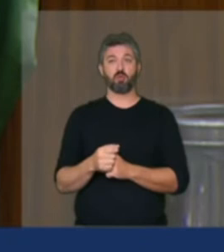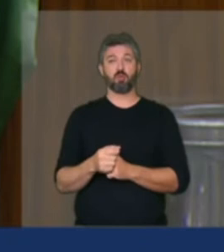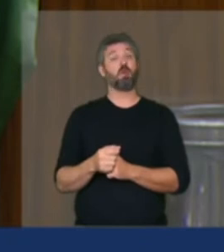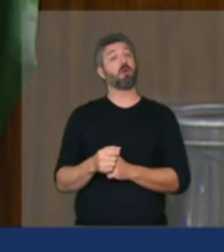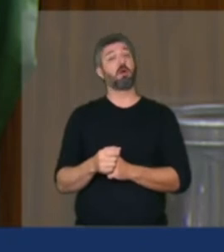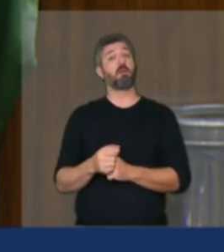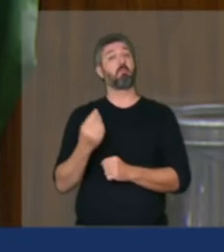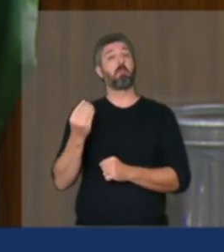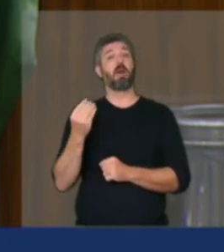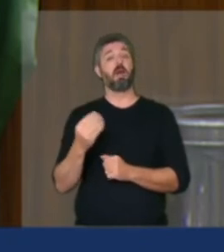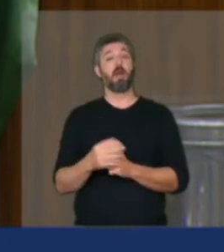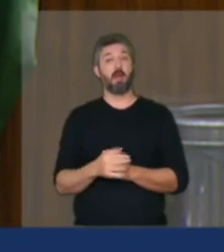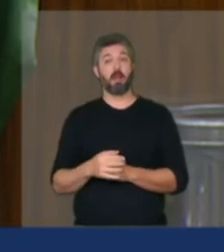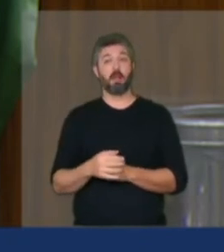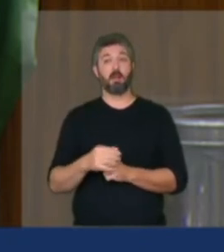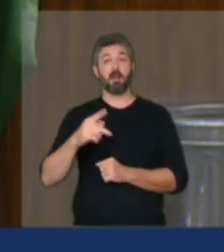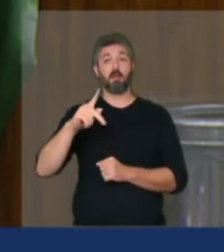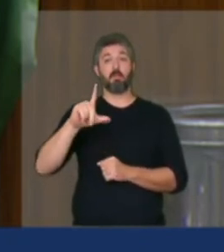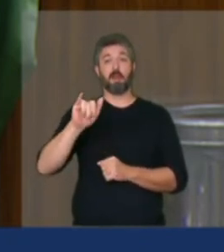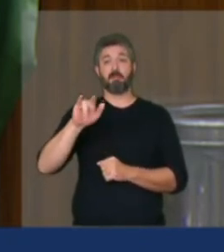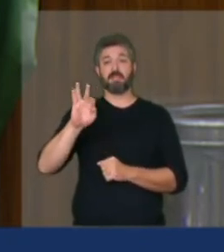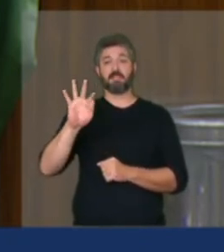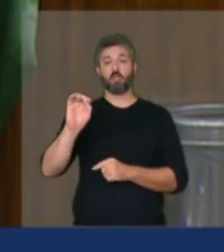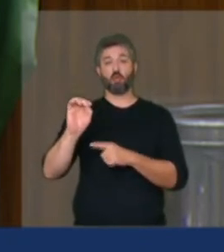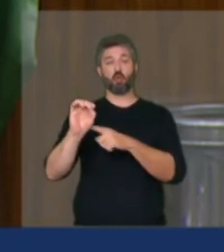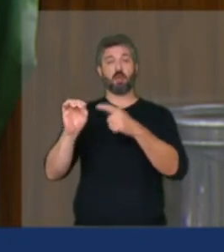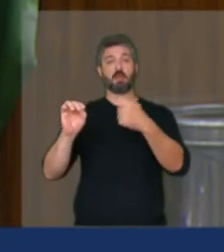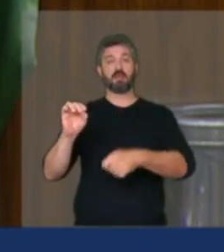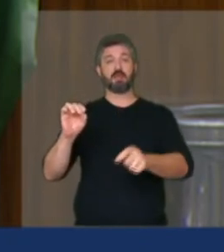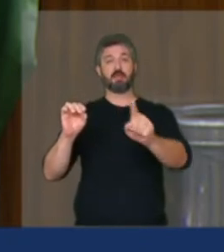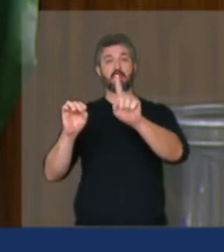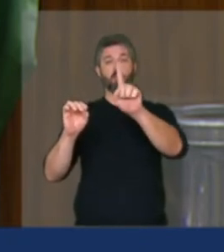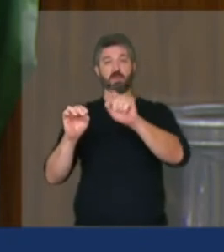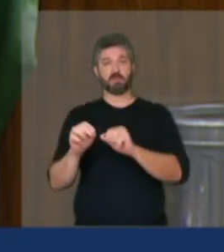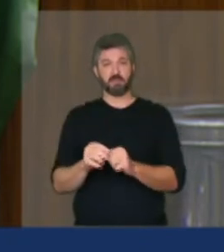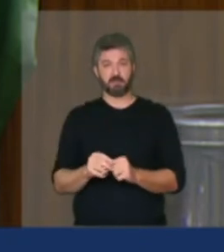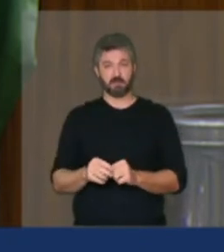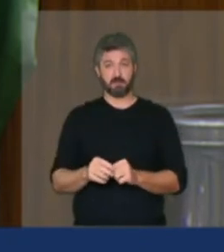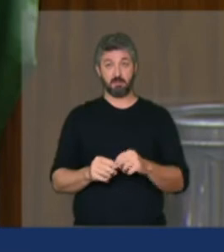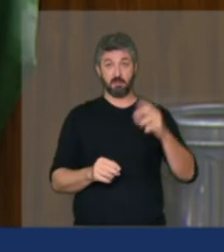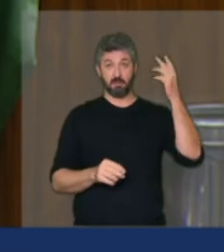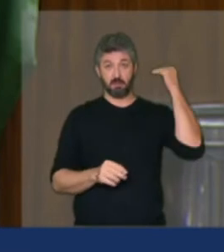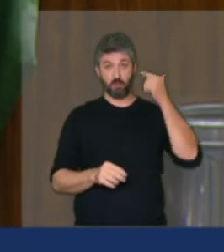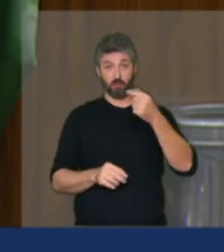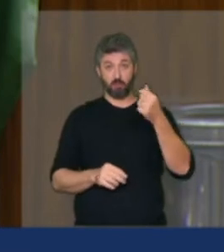GRANDE DO SUL PARA TIRAR O PLEBISCITO, OU SEJA, LÁ EM 2002, ERA DEPUTADO ESTADUAL NO RIO GRANDE DO SUL, NO TEMPO DO BRITO, DO FERNANDO HENRIQUE CARDOSO, DA ONDA DAS